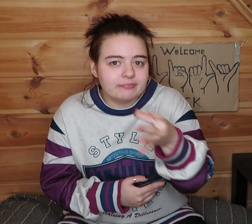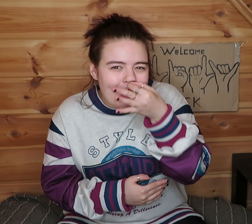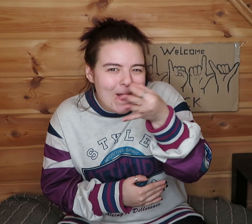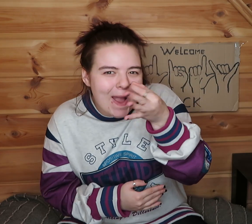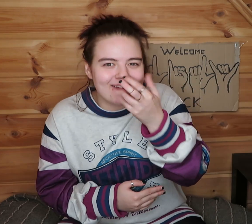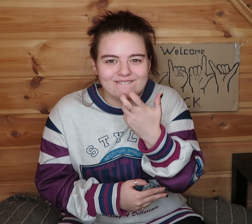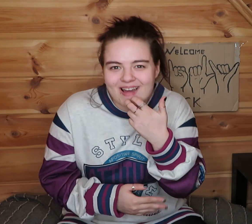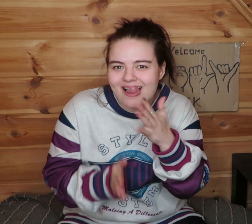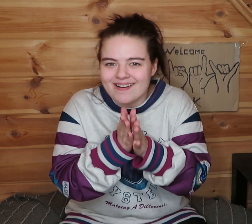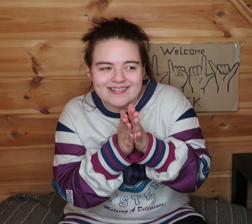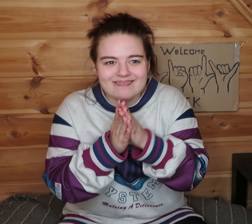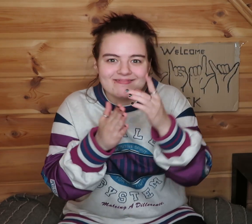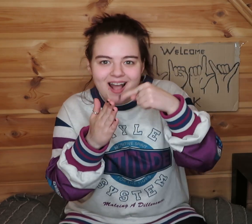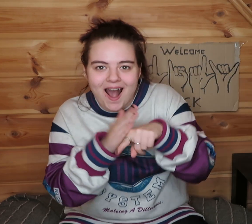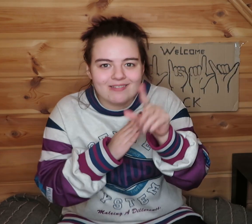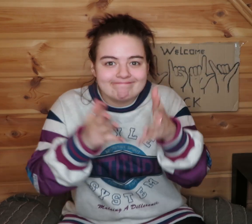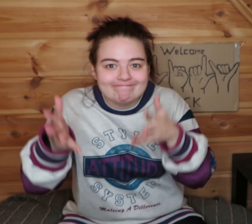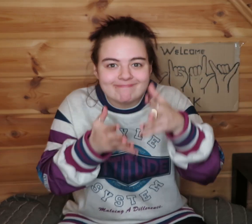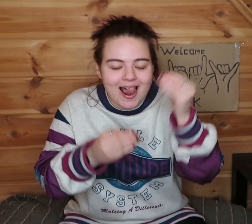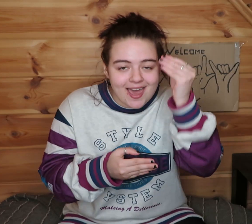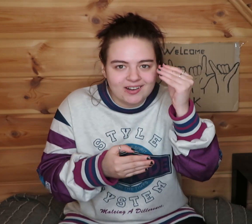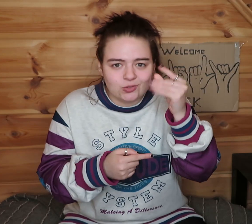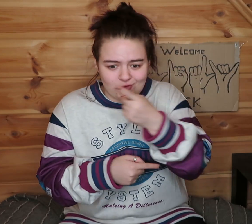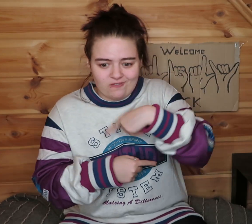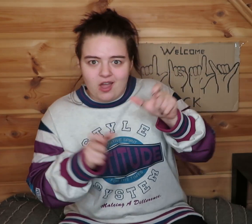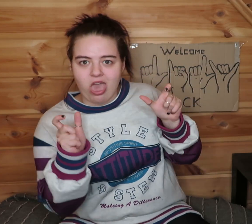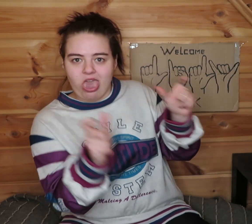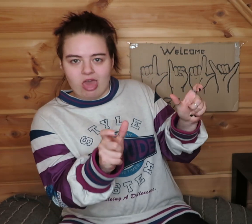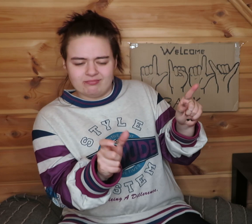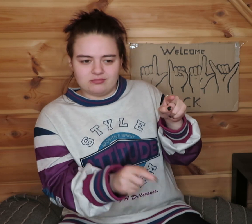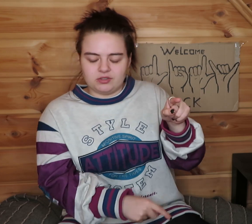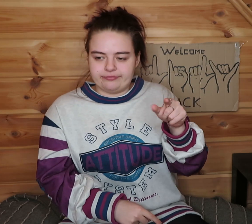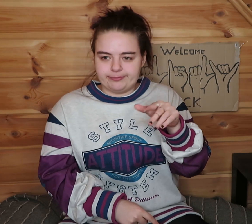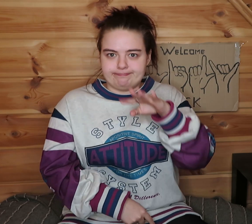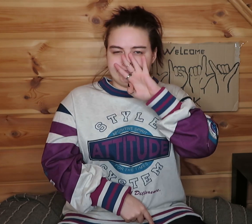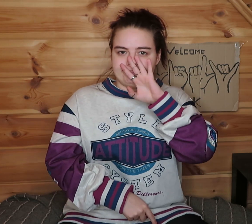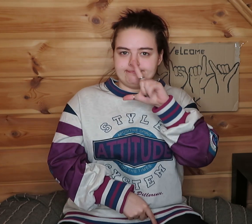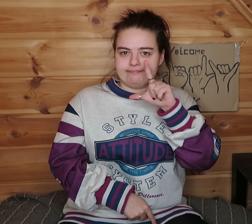neugierig und lernt gebärden und möchte in die Community hinein. Wir blockieren ihn und dieser gibt enttäuscht auf.